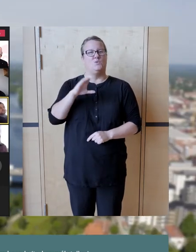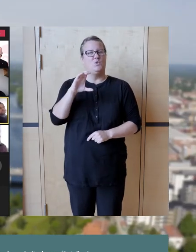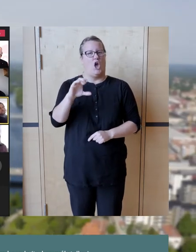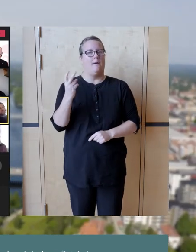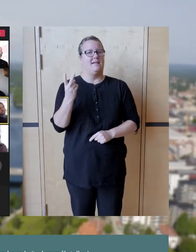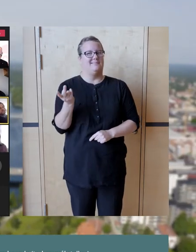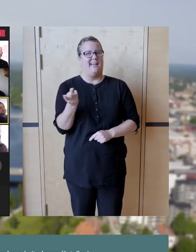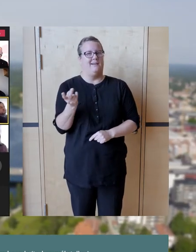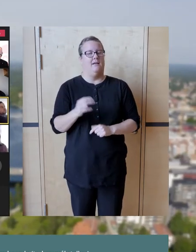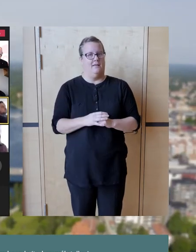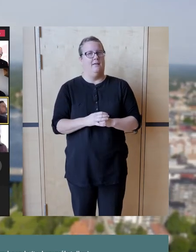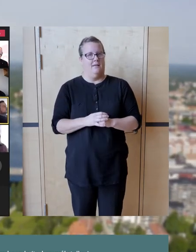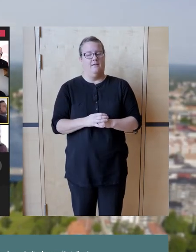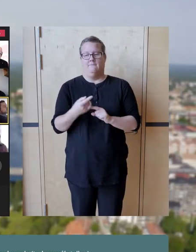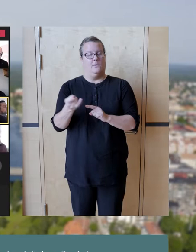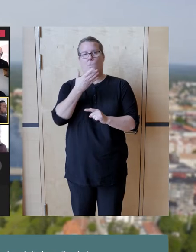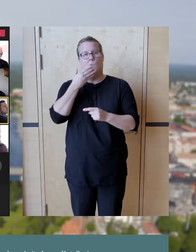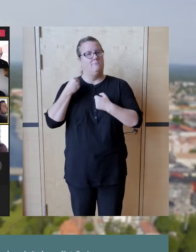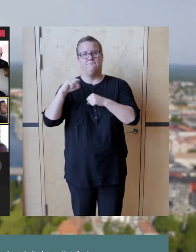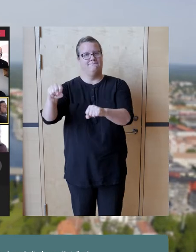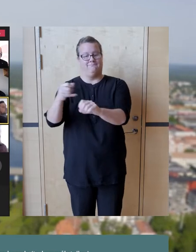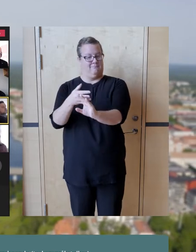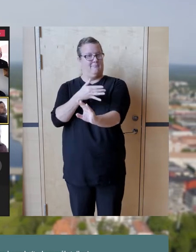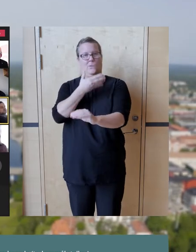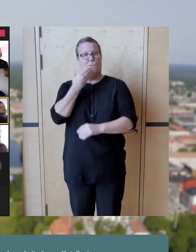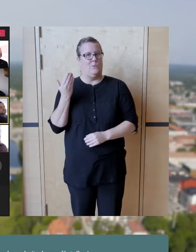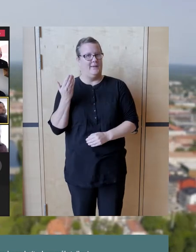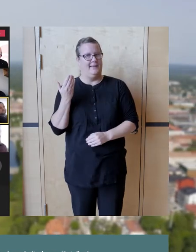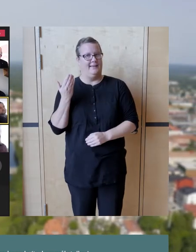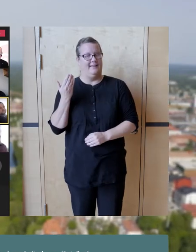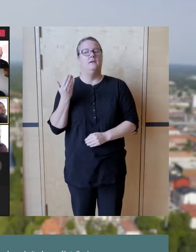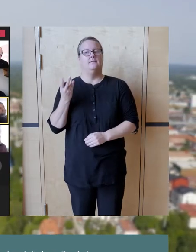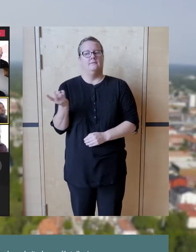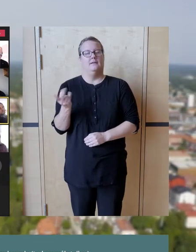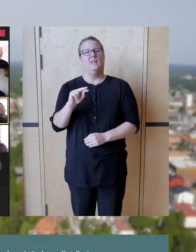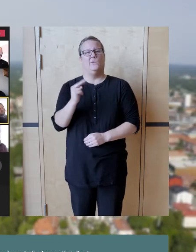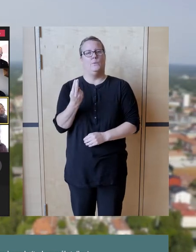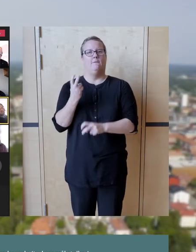Att man inte har kommit igång med det här tidigare och nu försöker greppa efter några halmstrån för